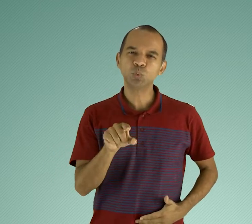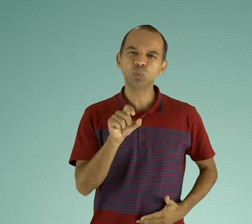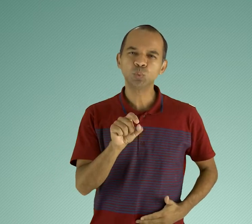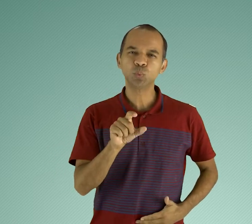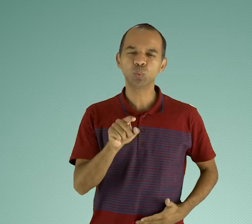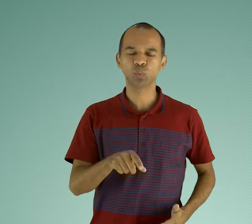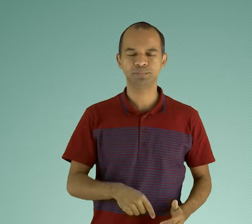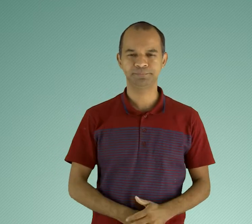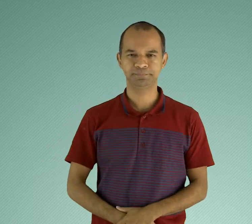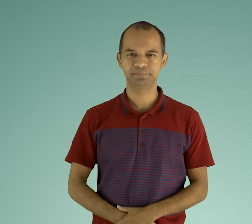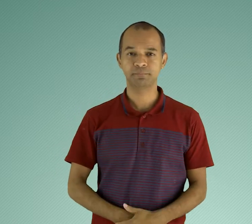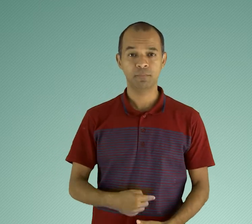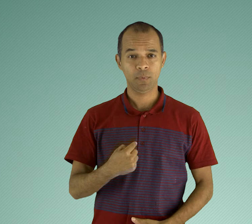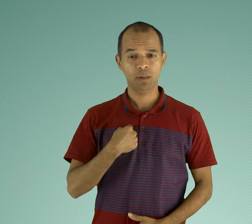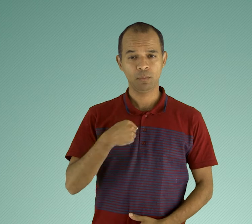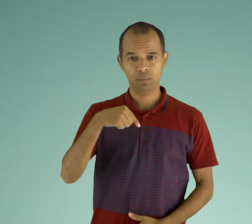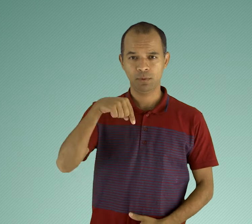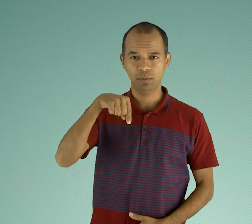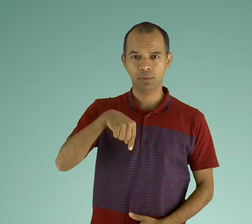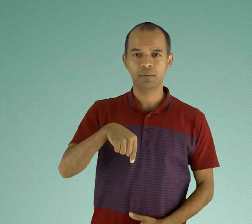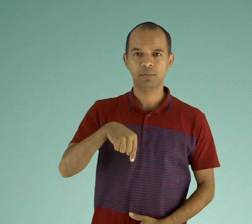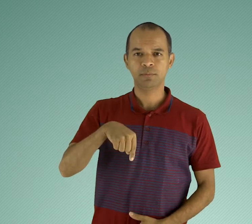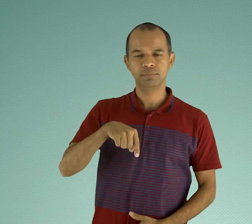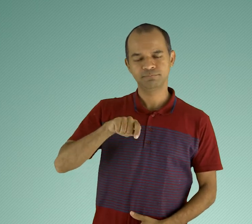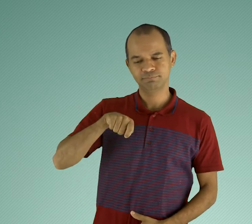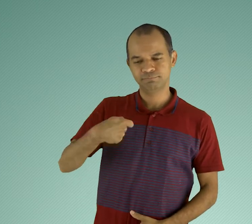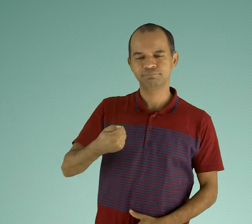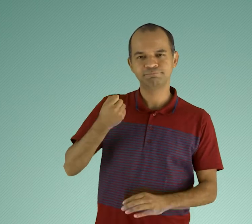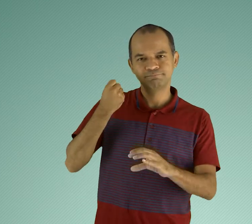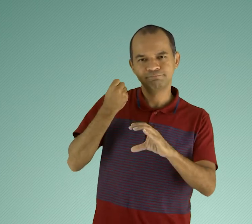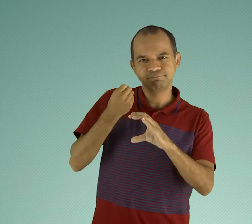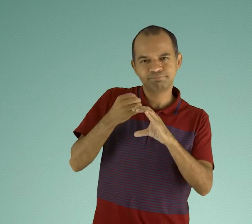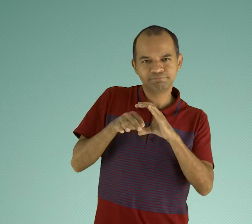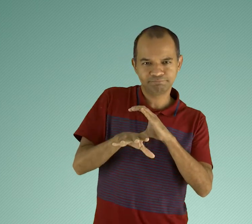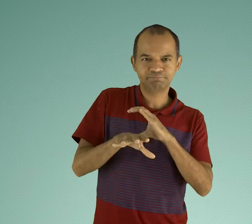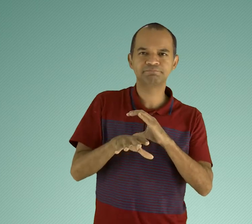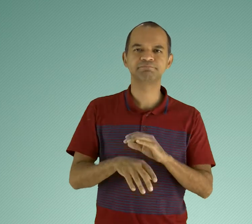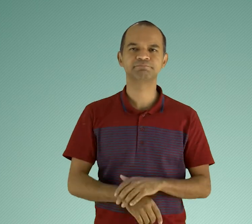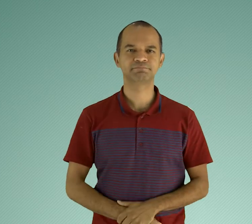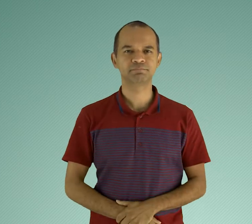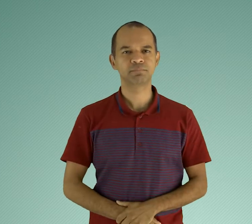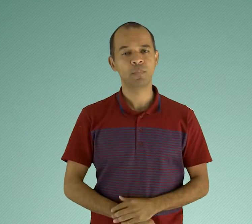Estou aqui para, em nome, do Cefor